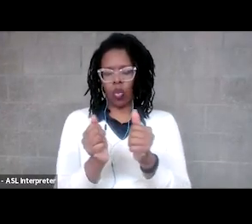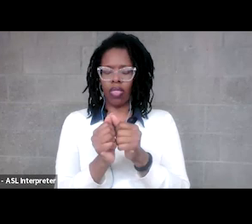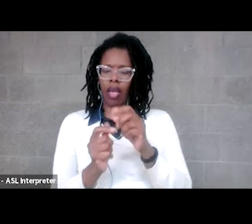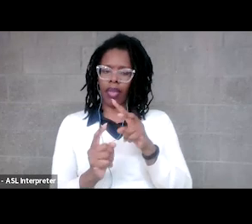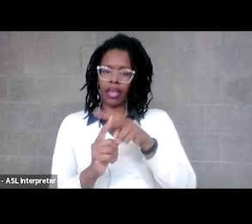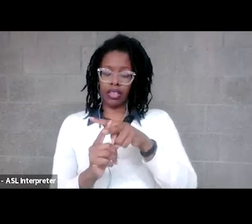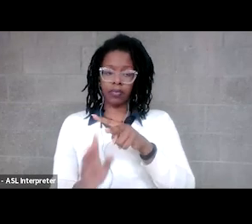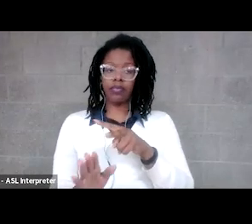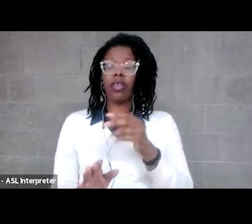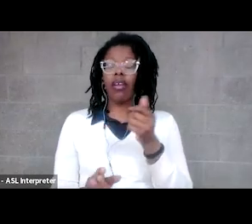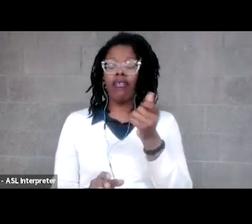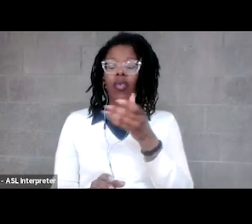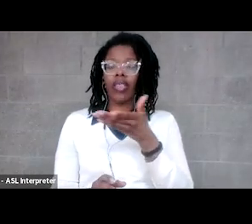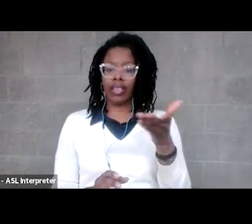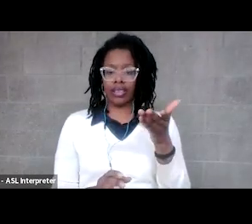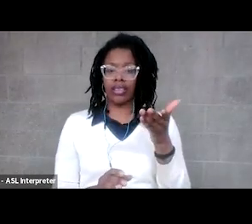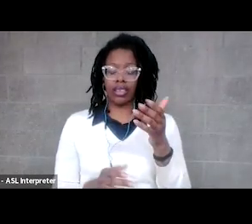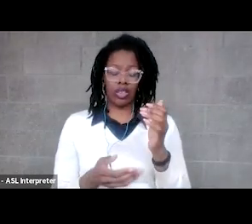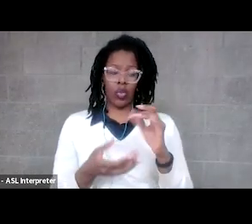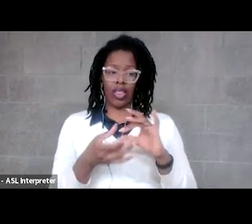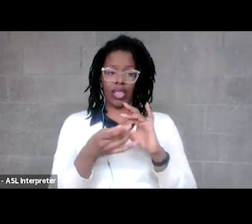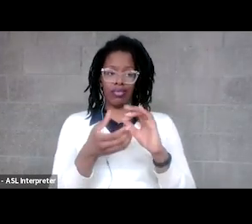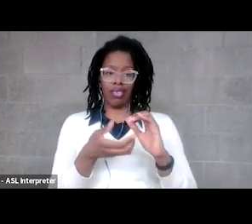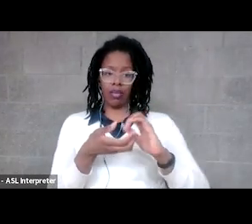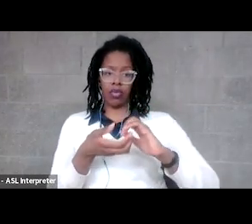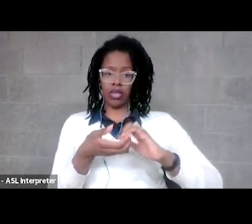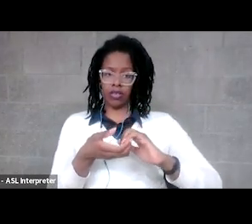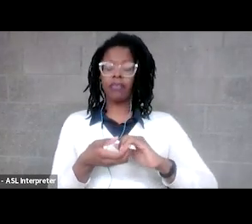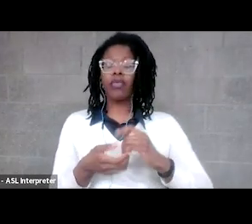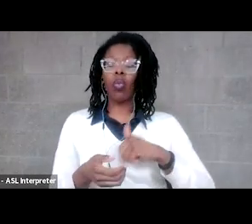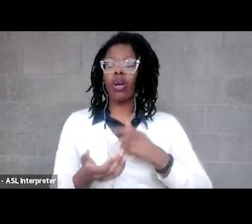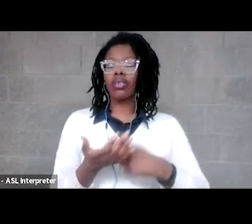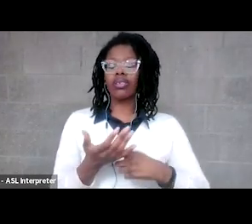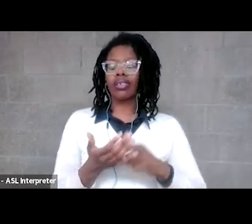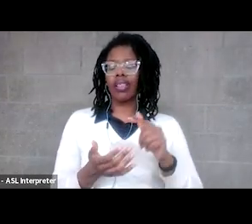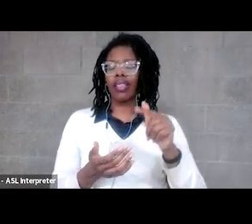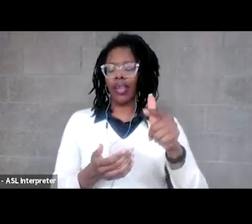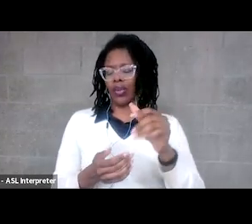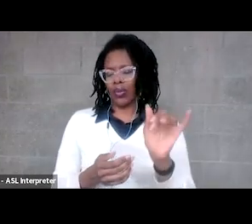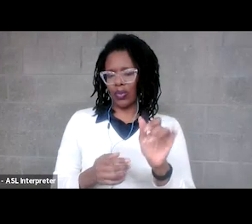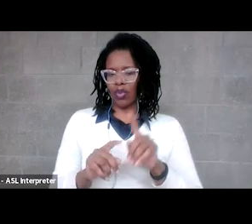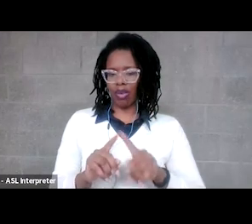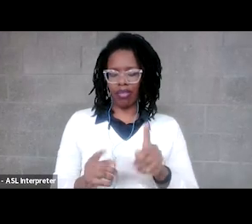Unos pocos puntos sobre esa colaboración. Hablaremos un poco más sobre ello. Pero el número uno,